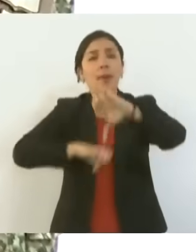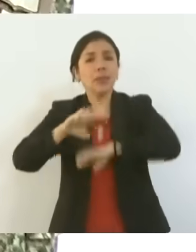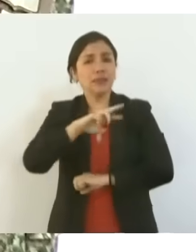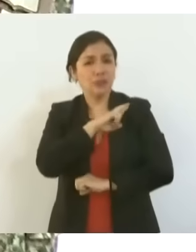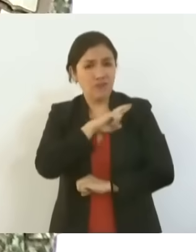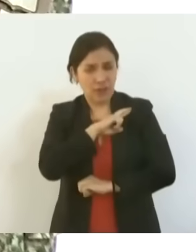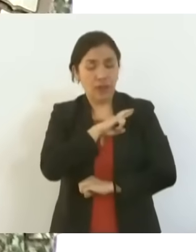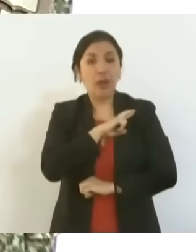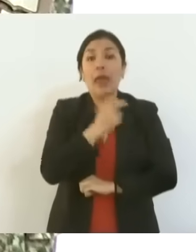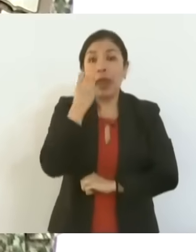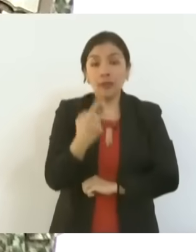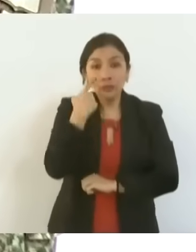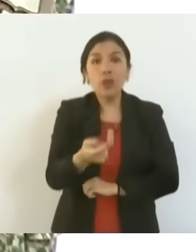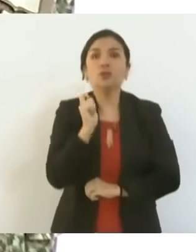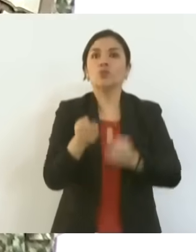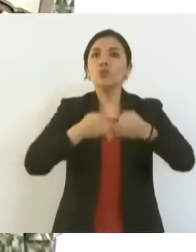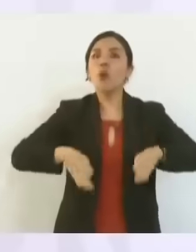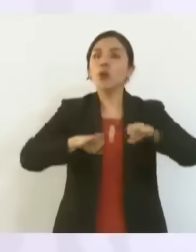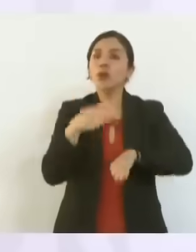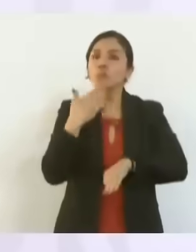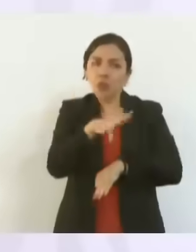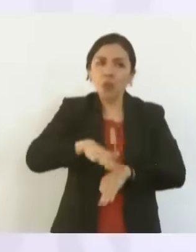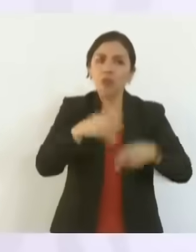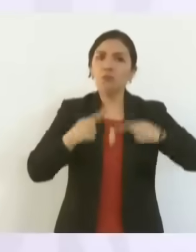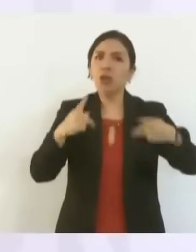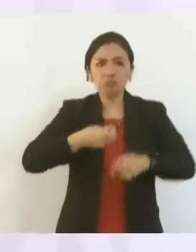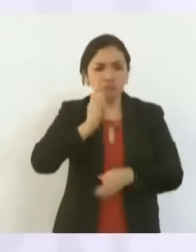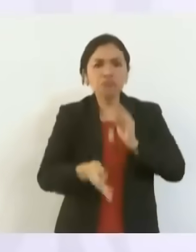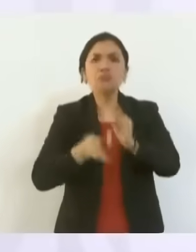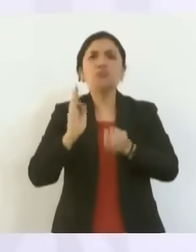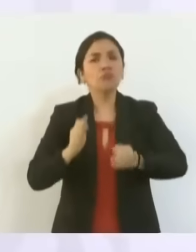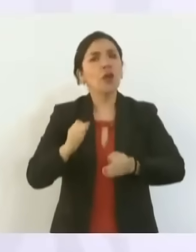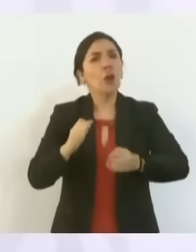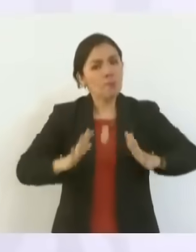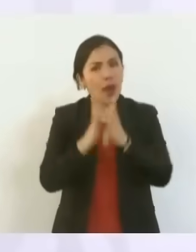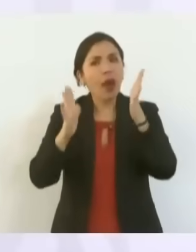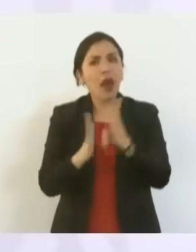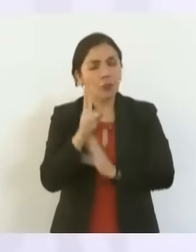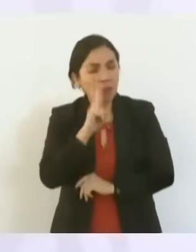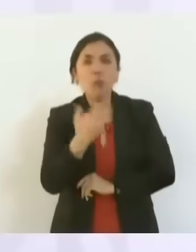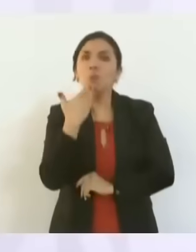destacando la cooperación de los ciudadanos con resultados muy satisfactorios.